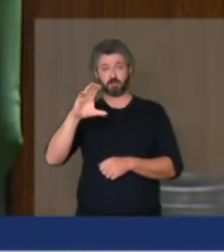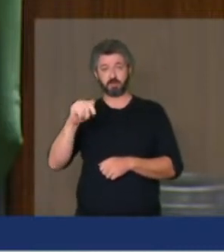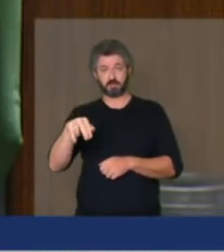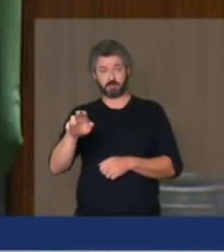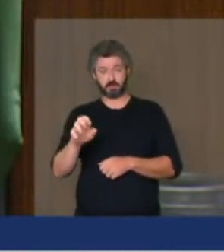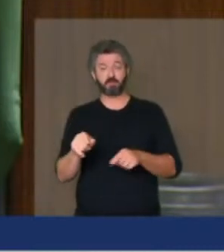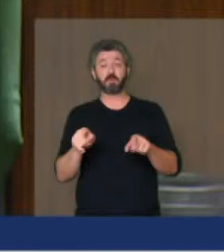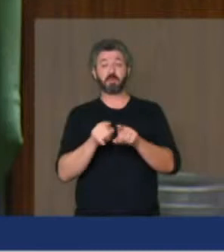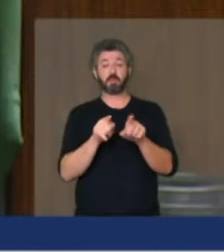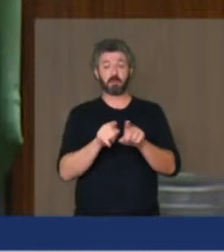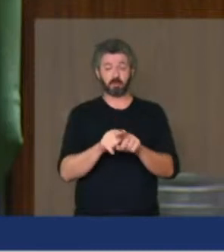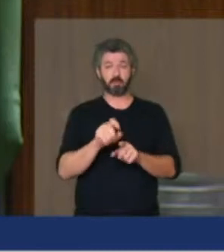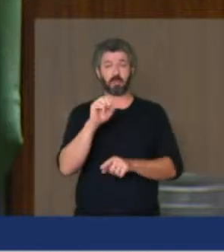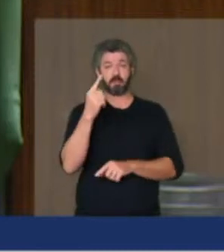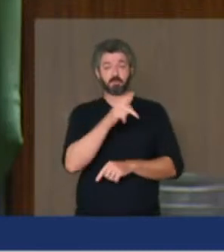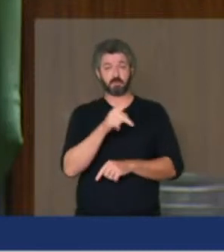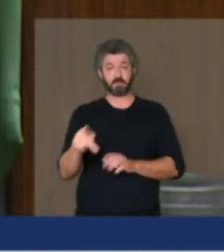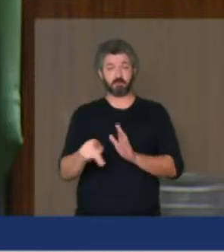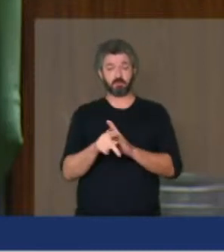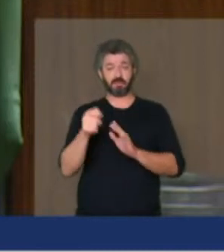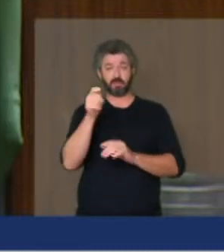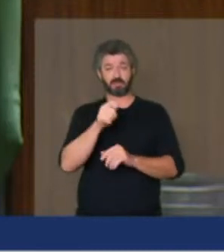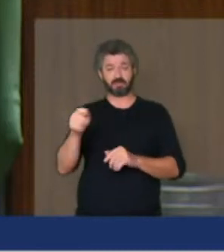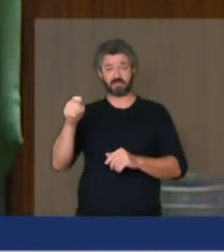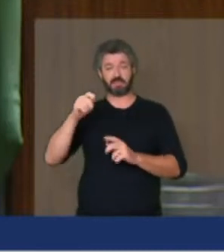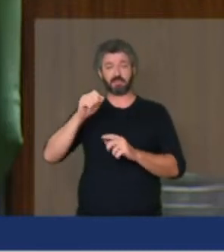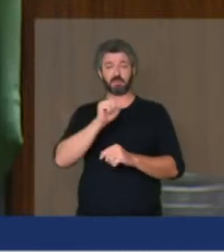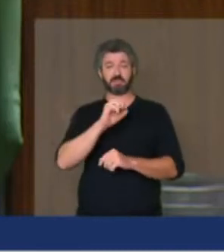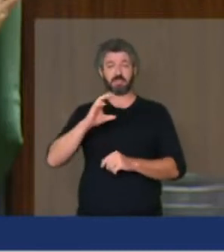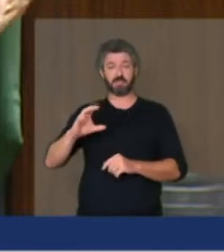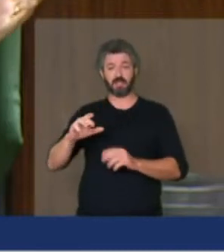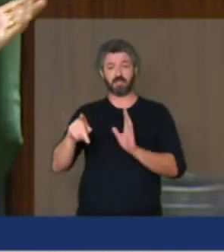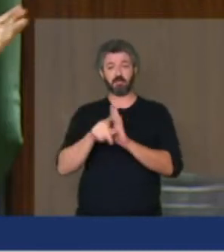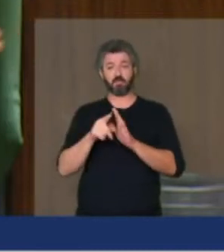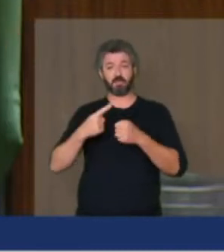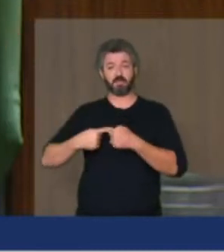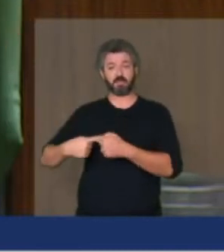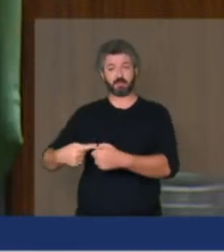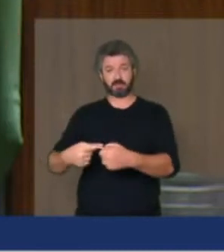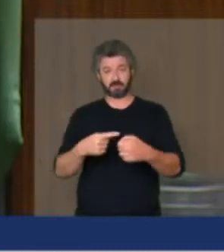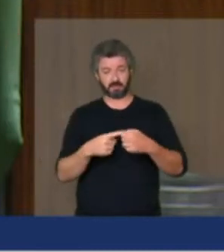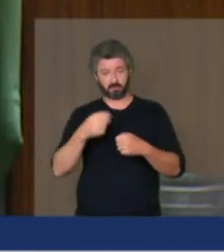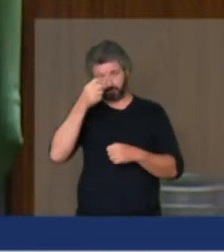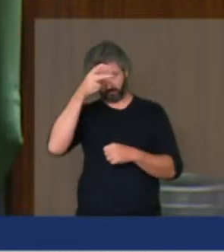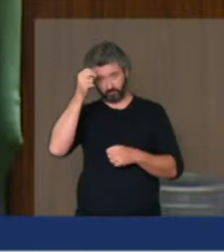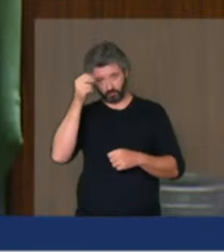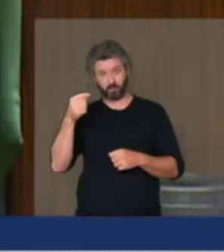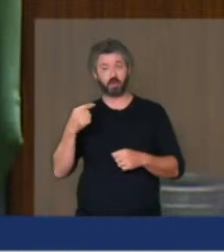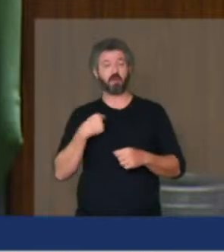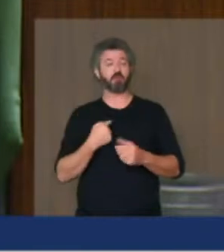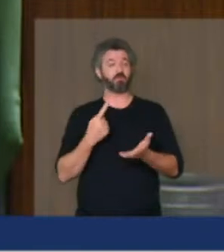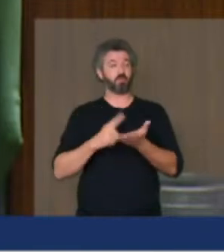ESTOU MUITO FELIZ, DEPUTADO JÚLIO DESSA CONSTRUÇÃO COLETIVA SUPRA PARTIDÁRIA, GANHO ABSOLUTO OS MUNICÍPIOS, GANHA A POLÍTICA PÚBLICA,